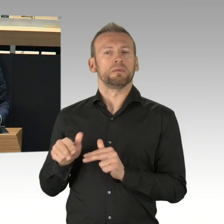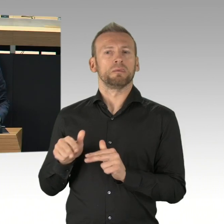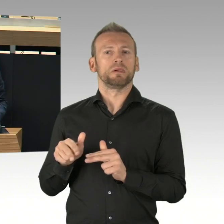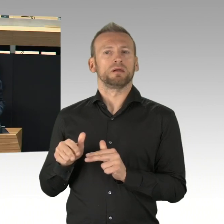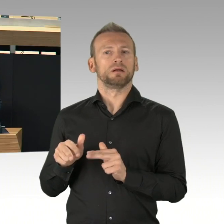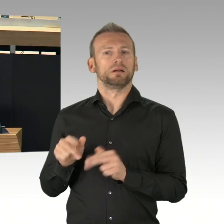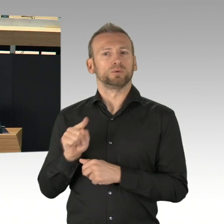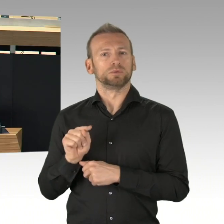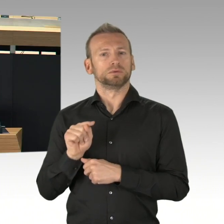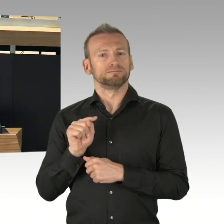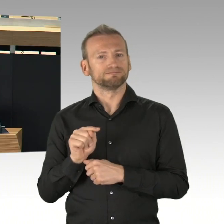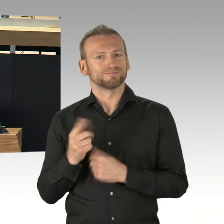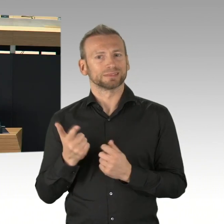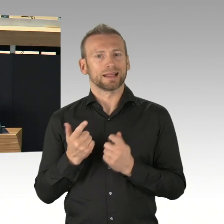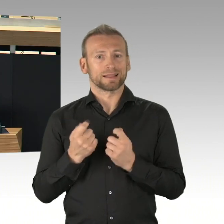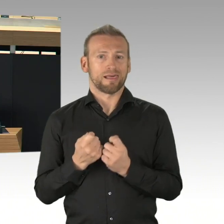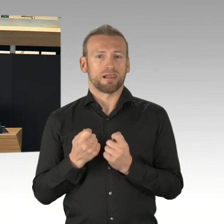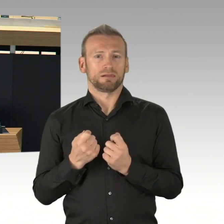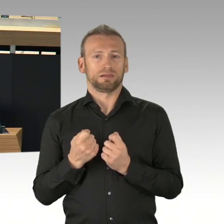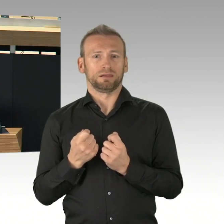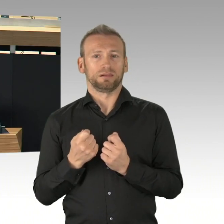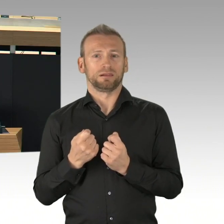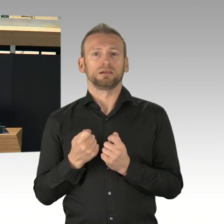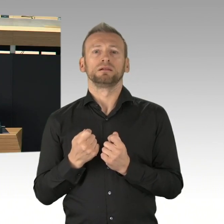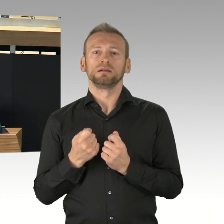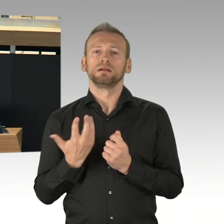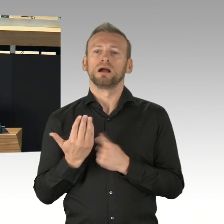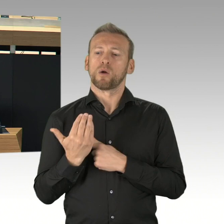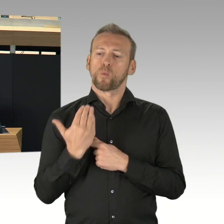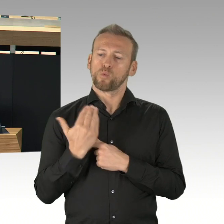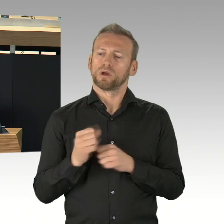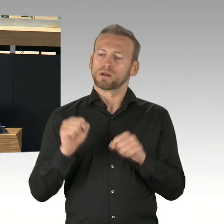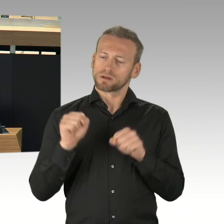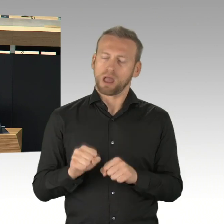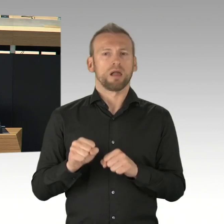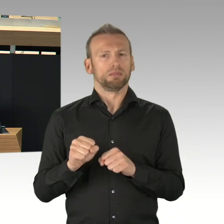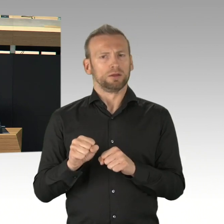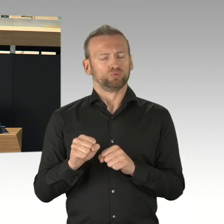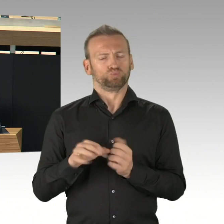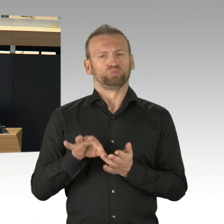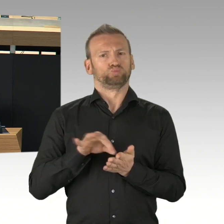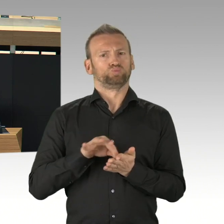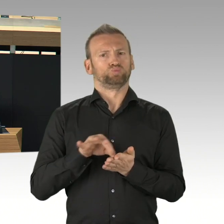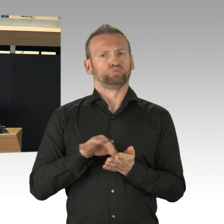Wir haben gesagt: Wir haben einen bestehenden Mietenspiegel, halten wir uns an diesen bestehenden Mietenspiegel. Sie haben sich dafür entschieden,